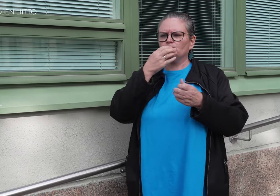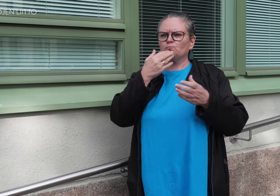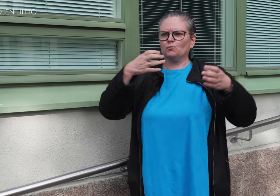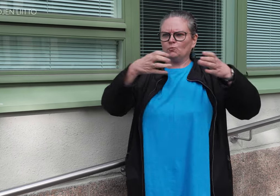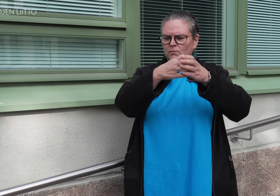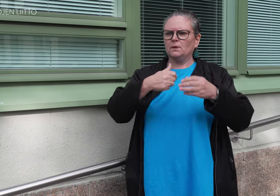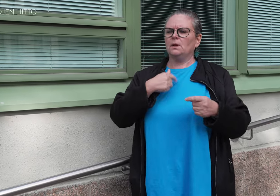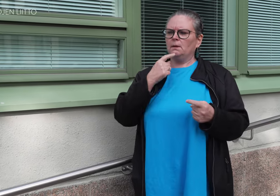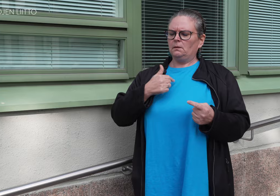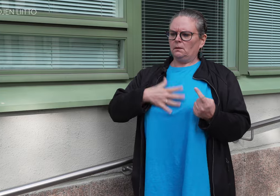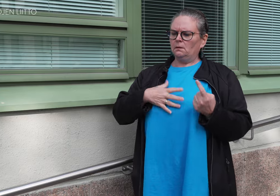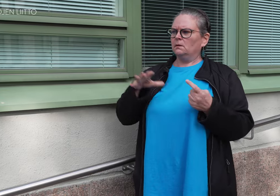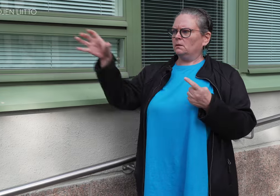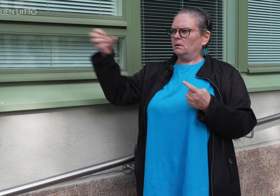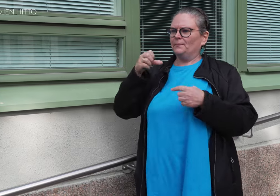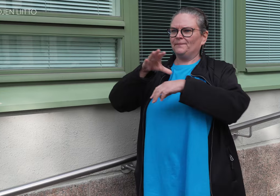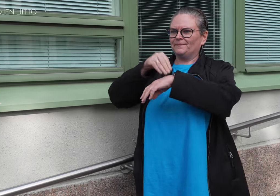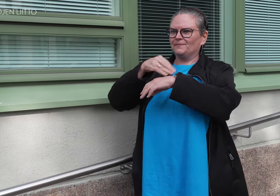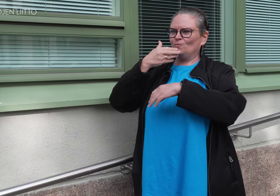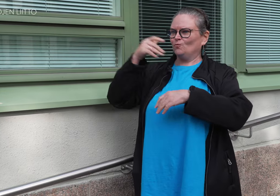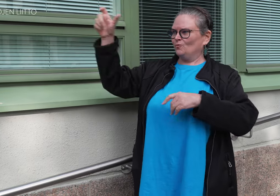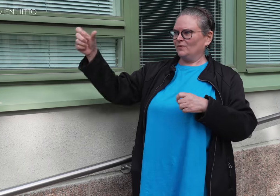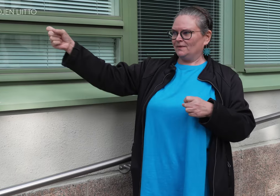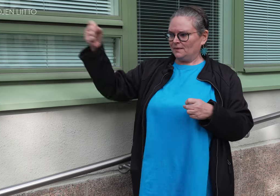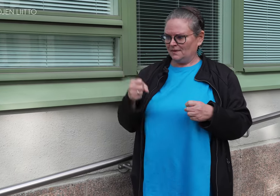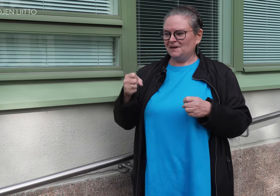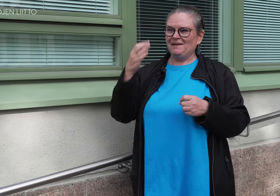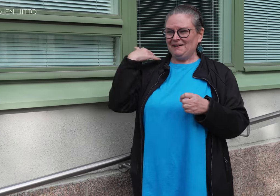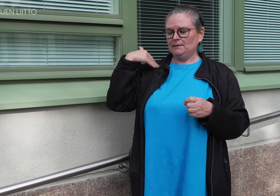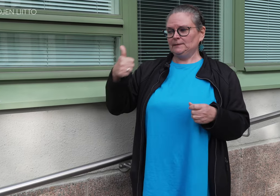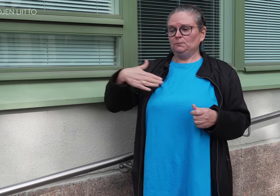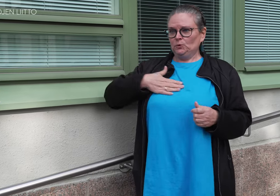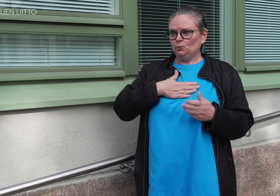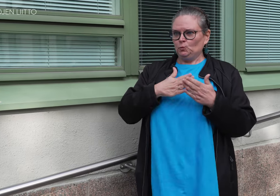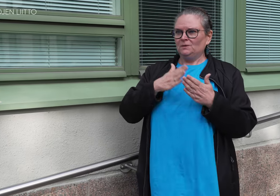ja alkoi kasata porukkaa eri-ikäisistä Porvoossa aikanaan koulua käyneistä -